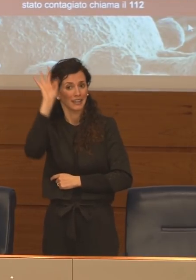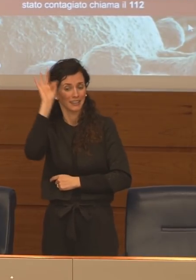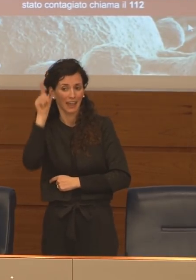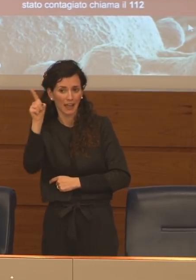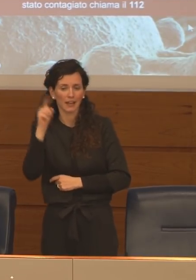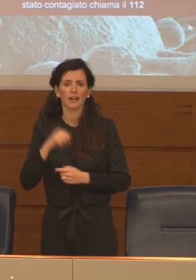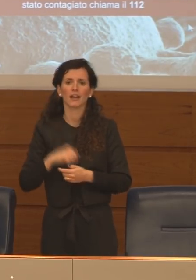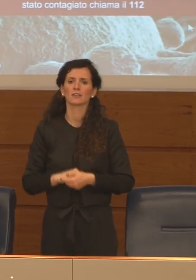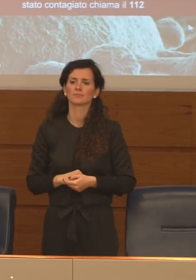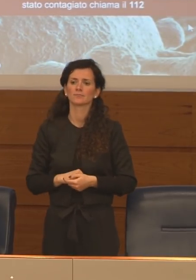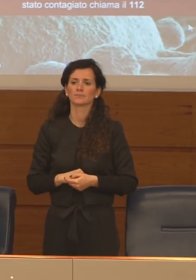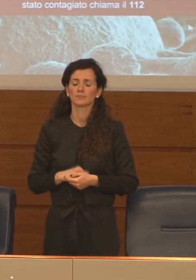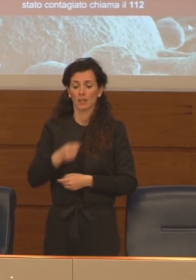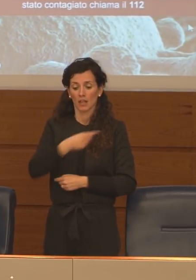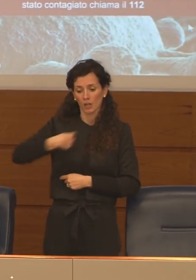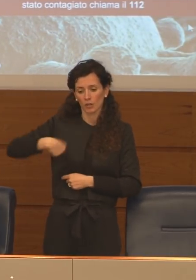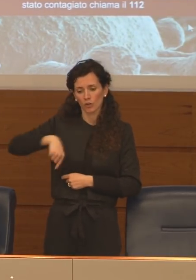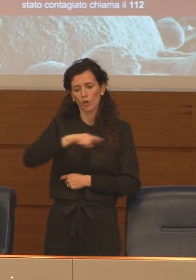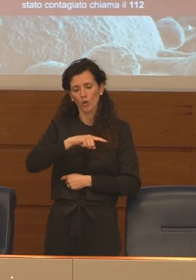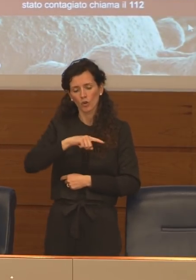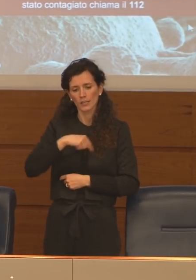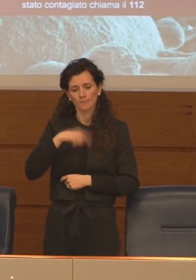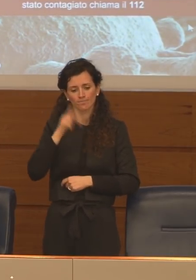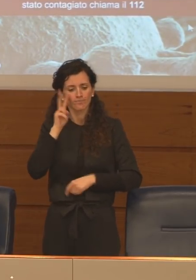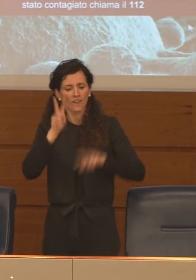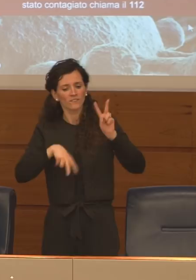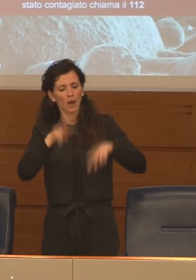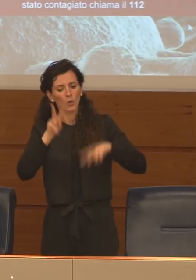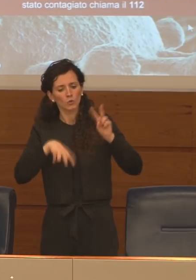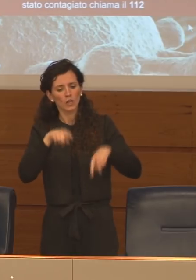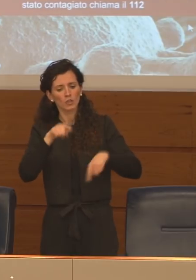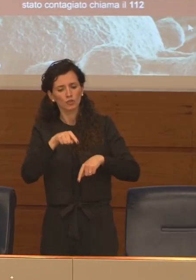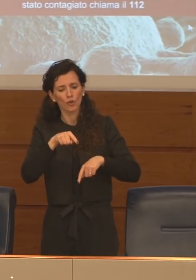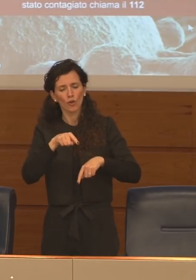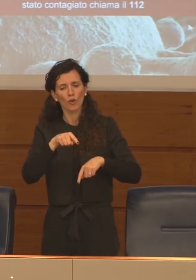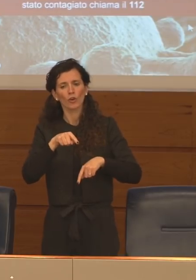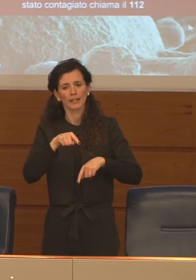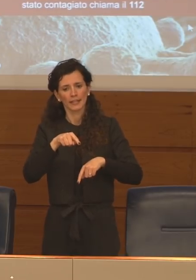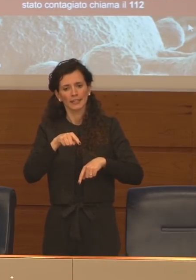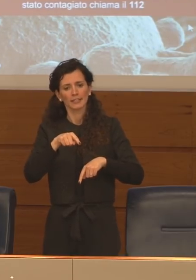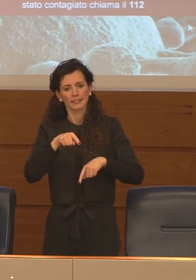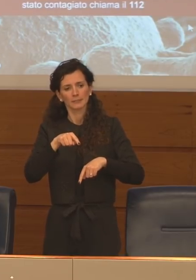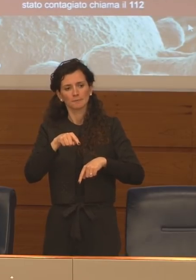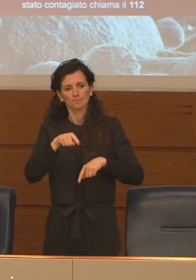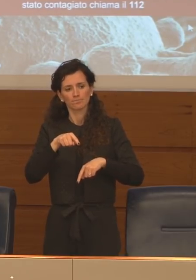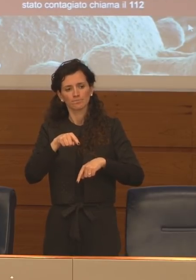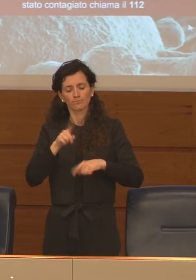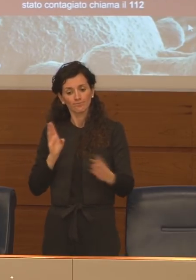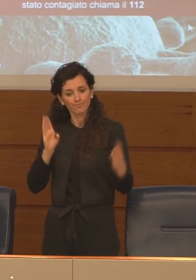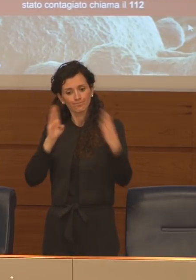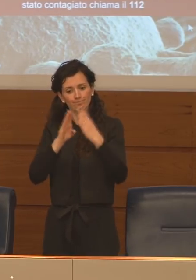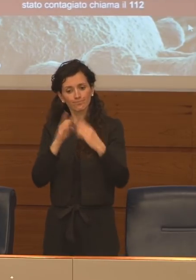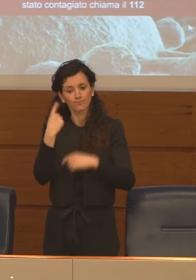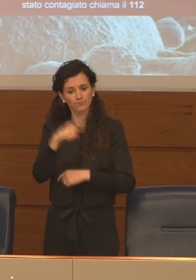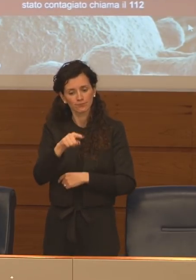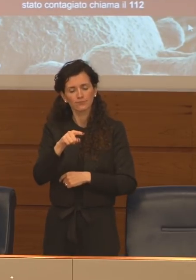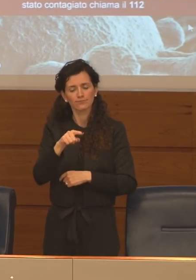stiamo valutando questo impatto e credo che la riflessione poi verrà tradotta in